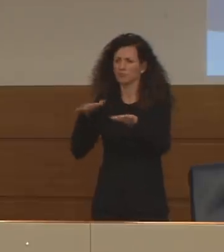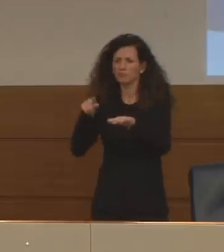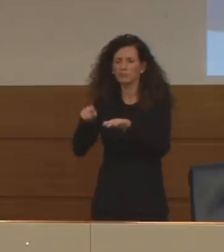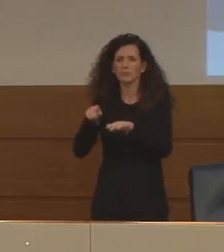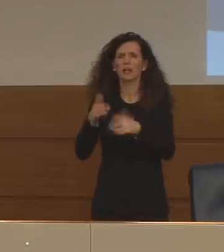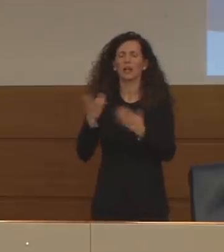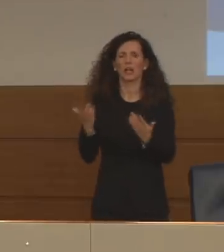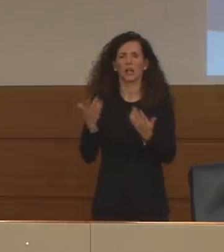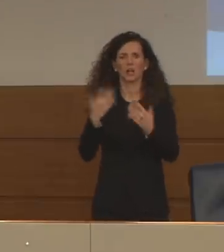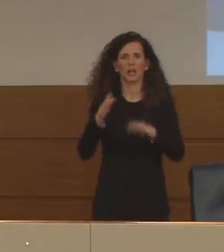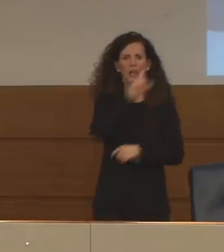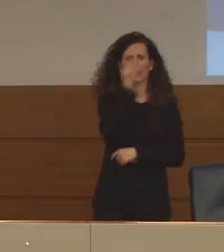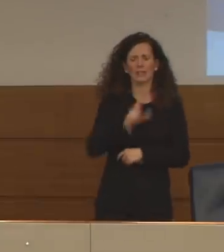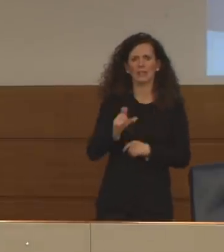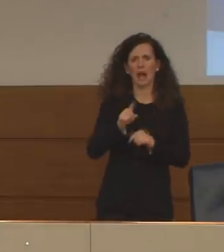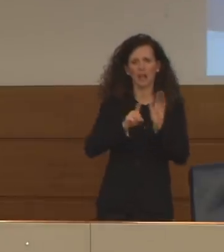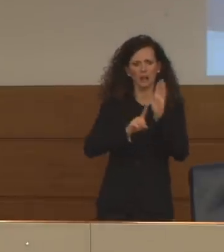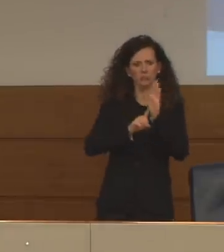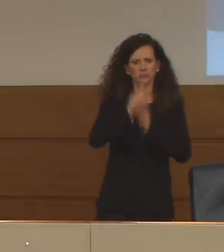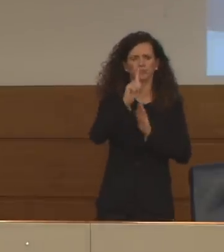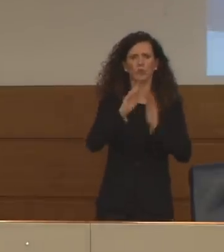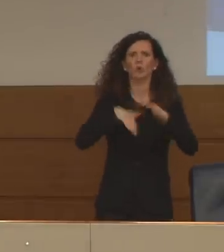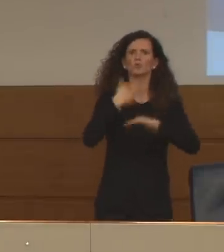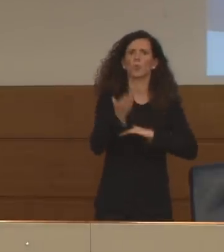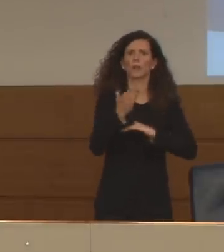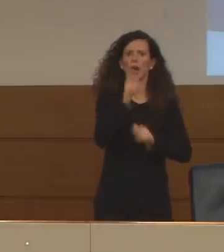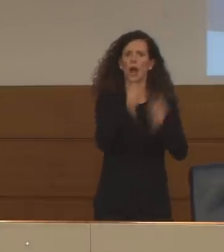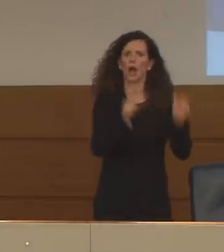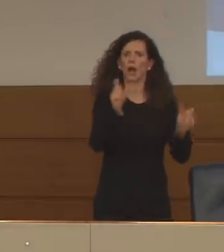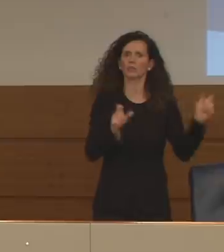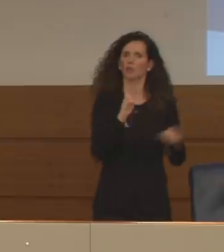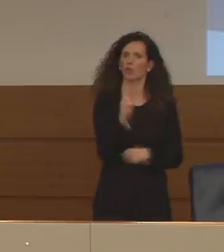prima, vi chiedo se questa cosa la vivete come una